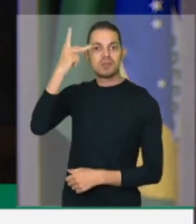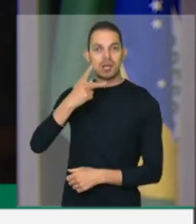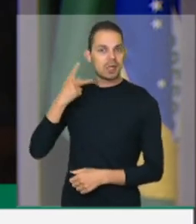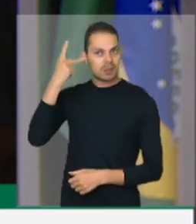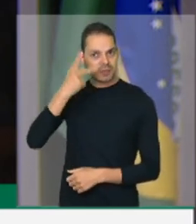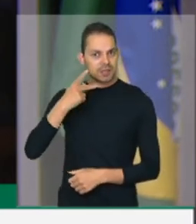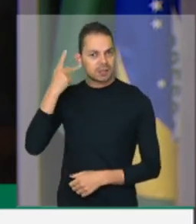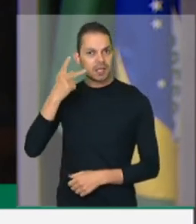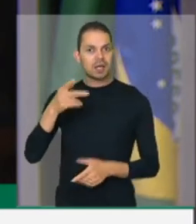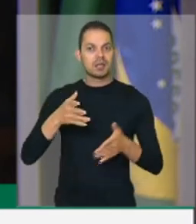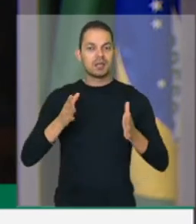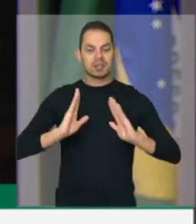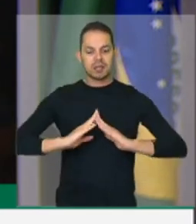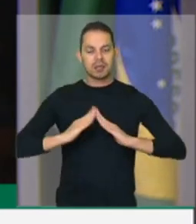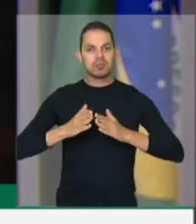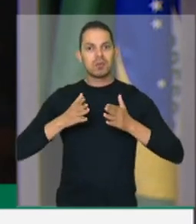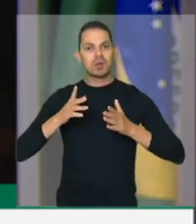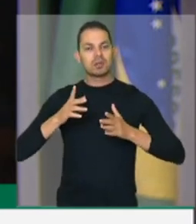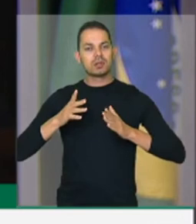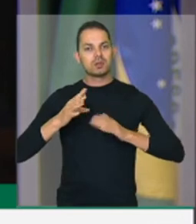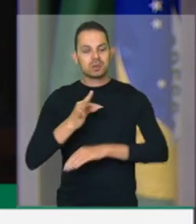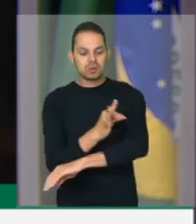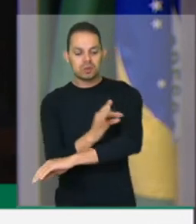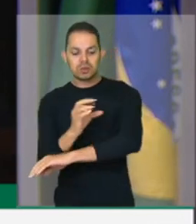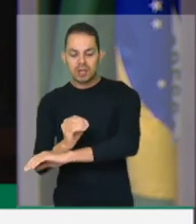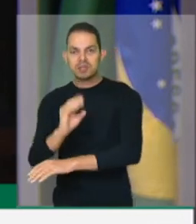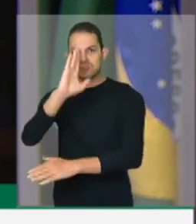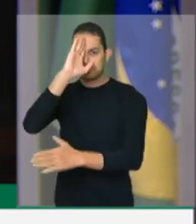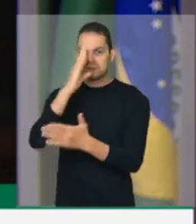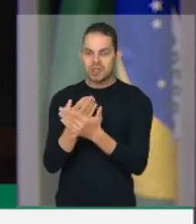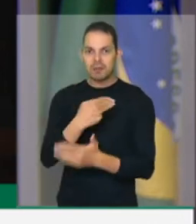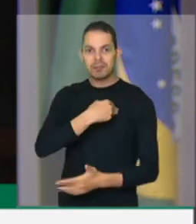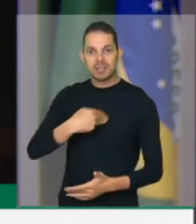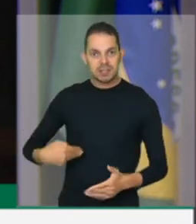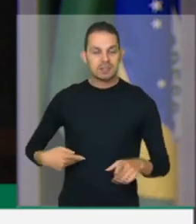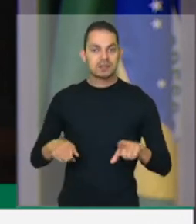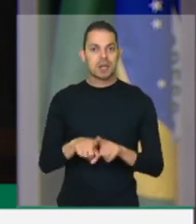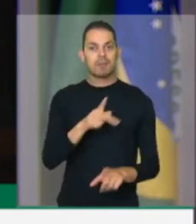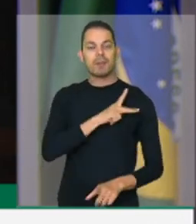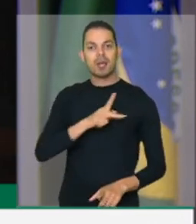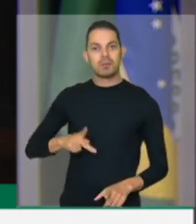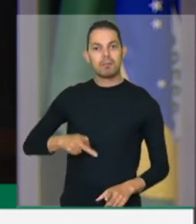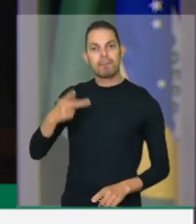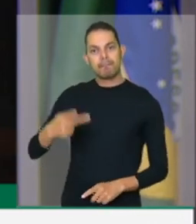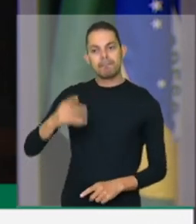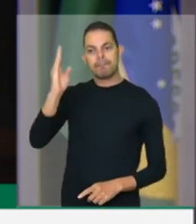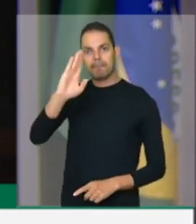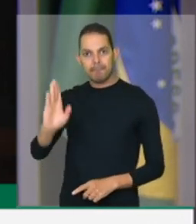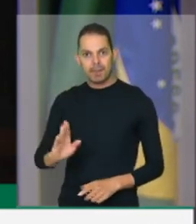URGENTEMENTE. NÓS CONGRESSISTAS TOCANTINENSES ESTAMOS CONVICTOS DE QUE O MINISTRO, DE QUE O PRESIDENTE DA REPÚBLICA FARÁESSA DEVIDA CORREÇÃO DISCUTIRÁMELHOR